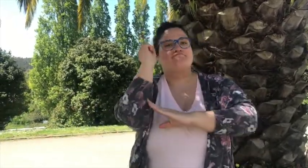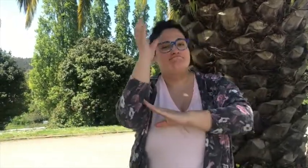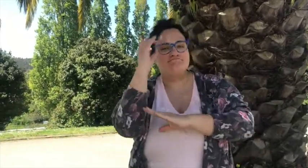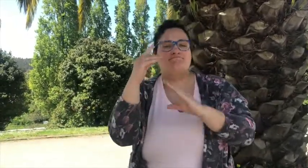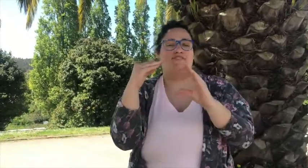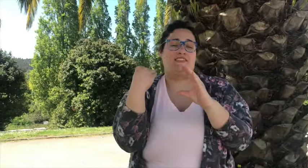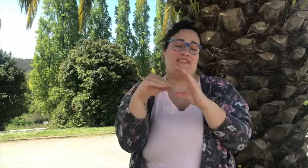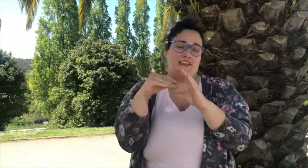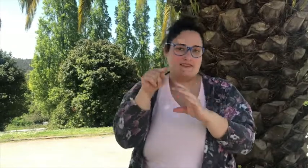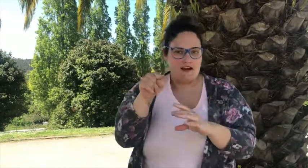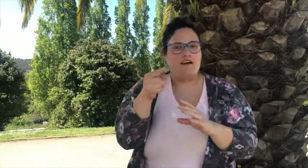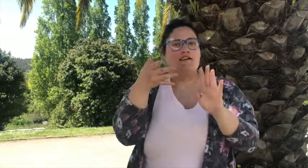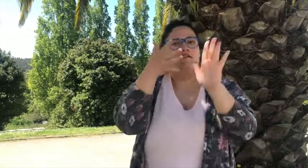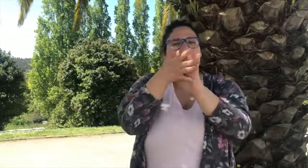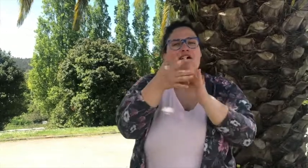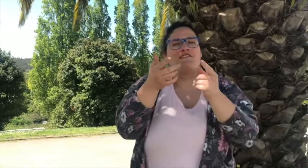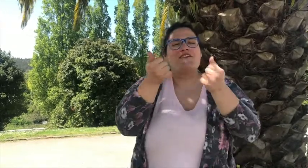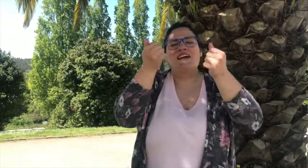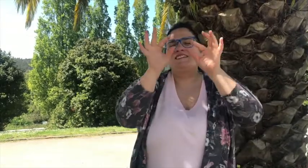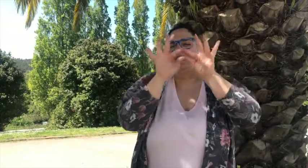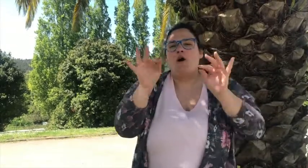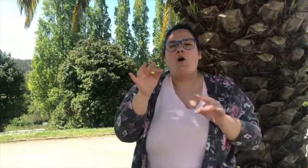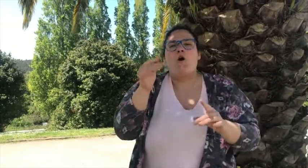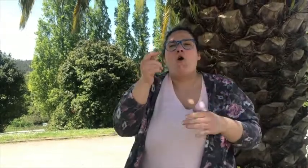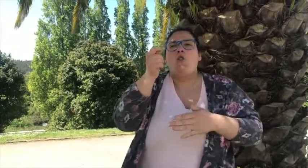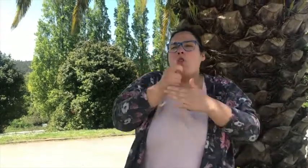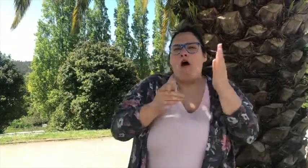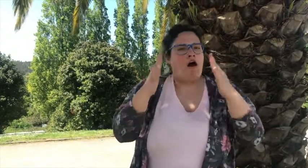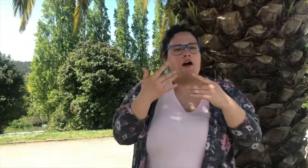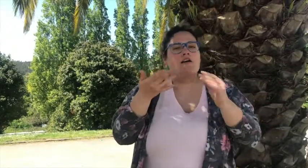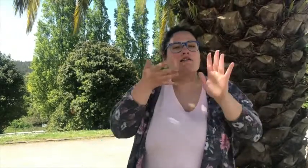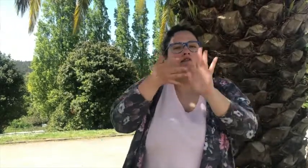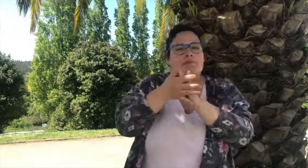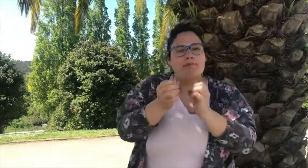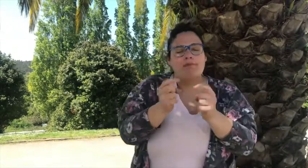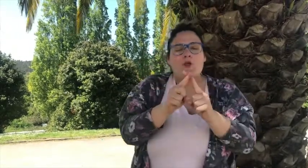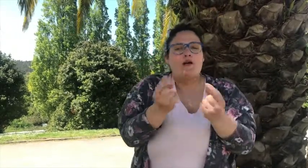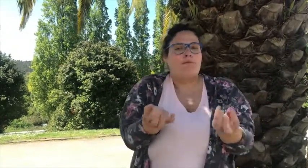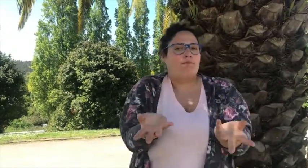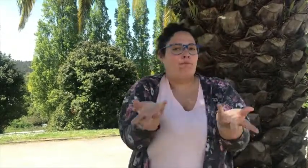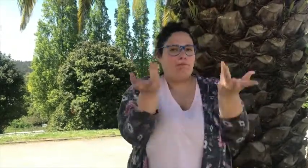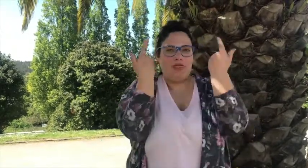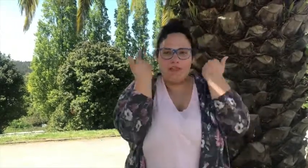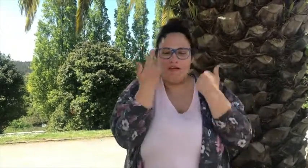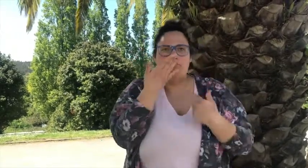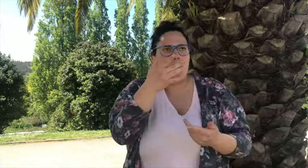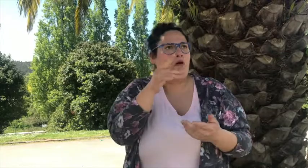La CJS-CNSE ha ofrecido una charla sencilla y fresca sobre su función,